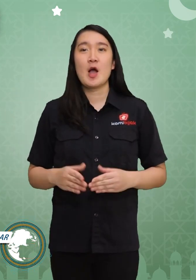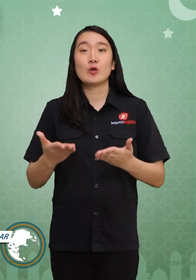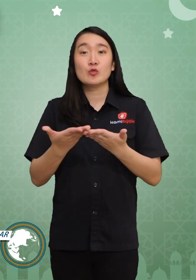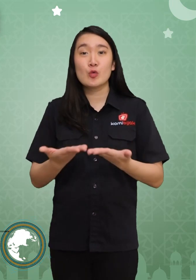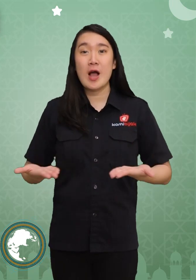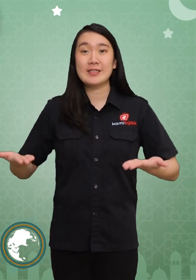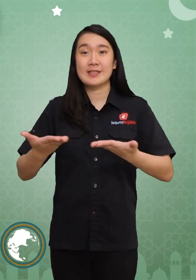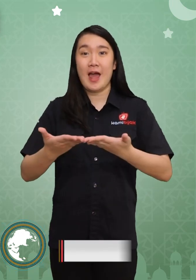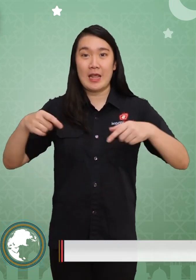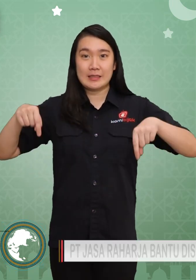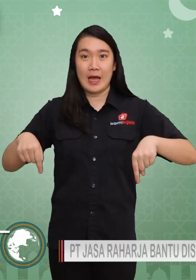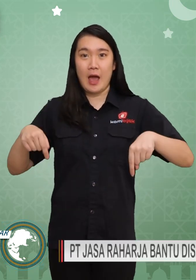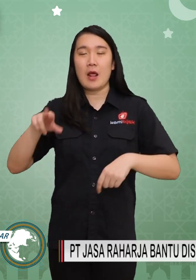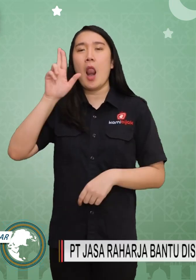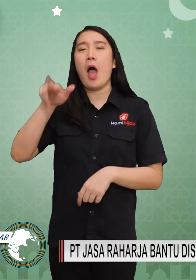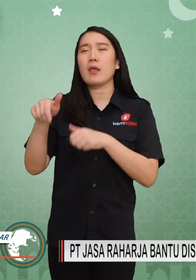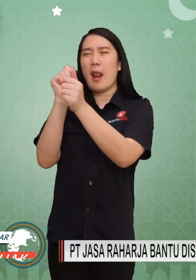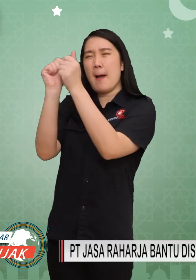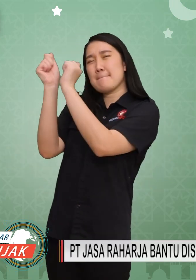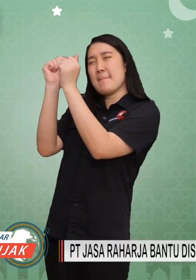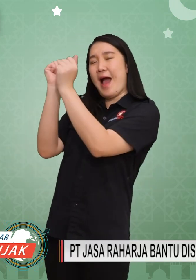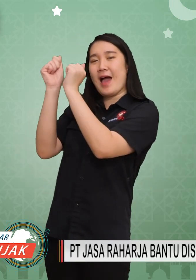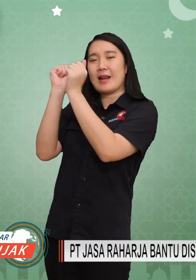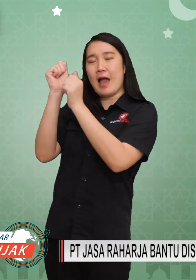Suasana sekarang masih Lebaran.